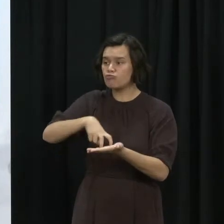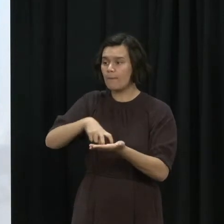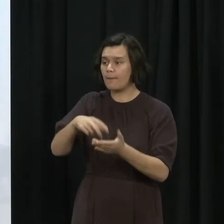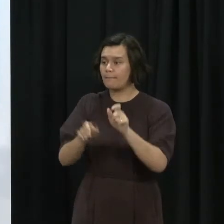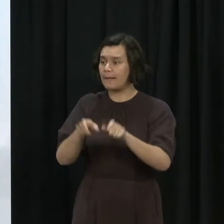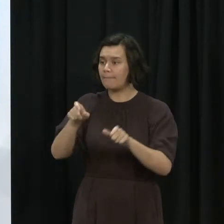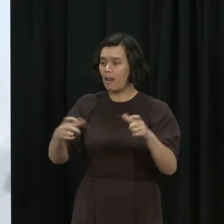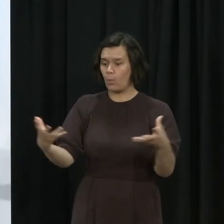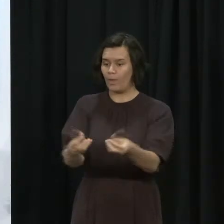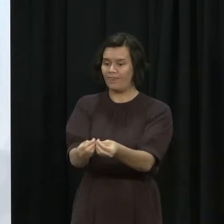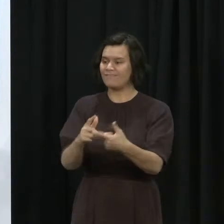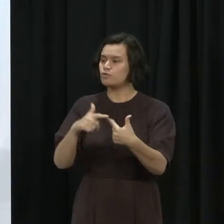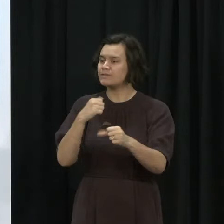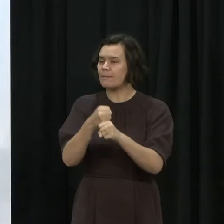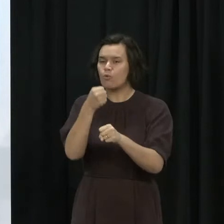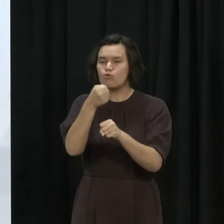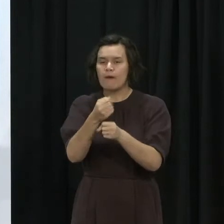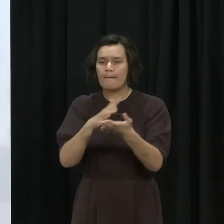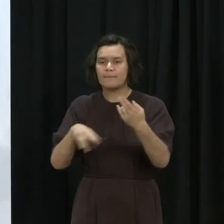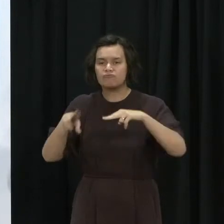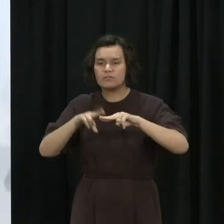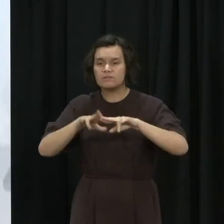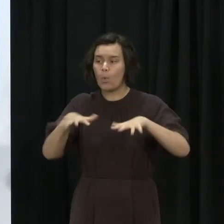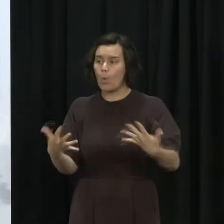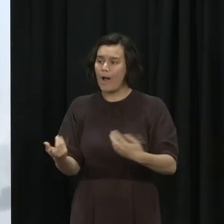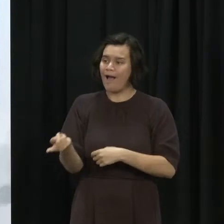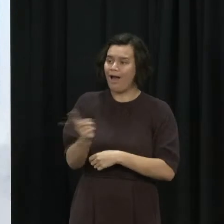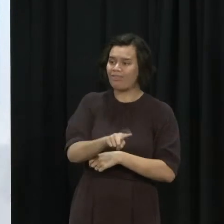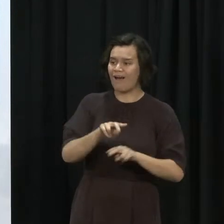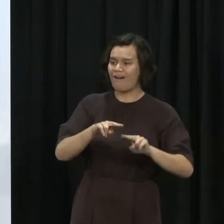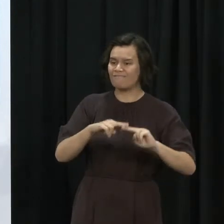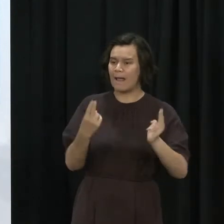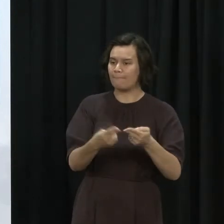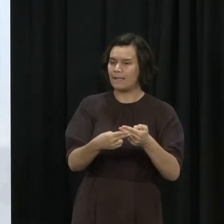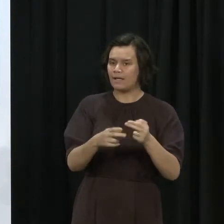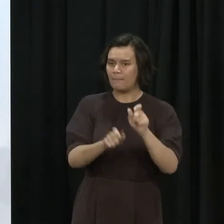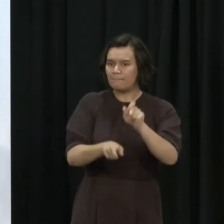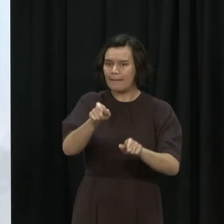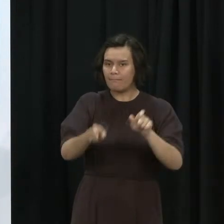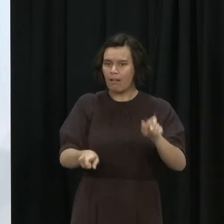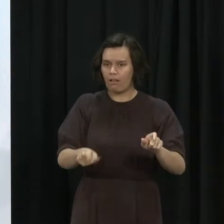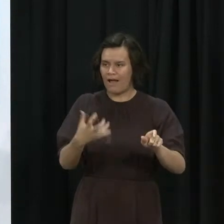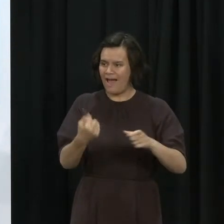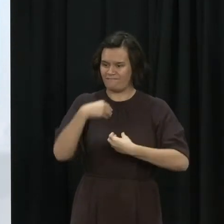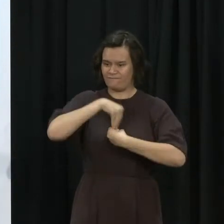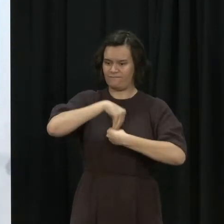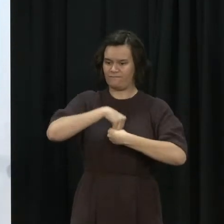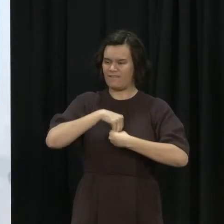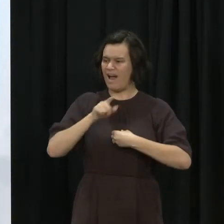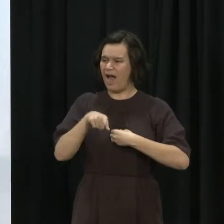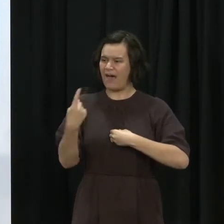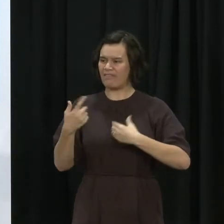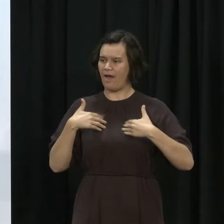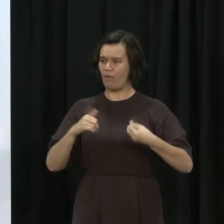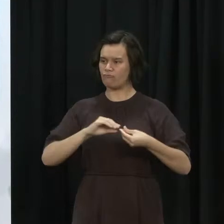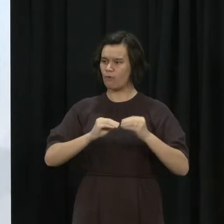ki te tango. Ka tiaki i a